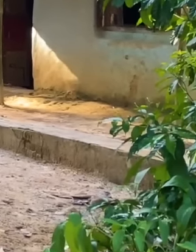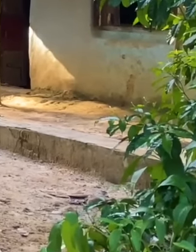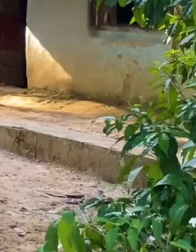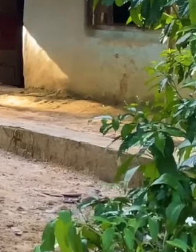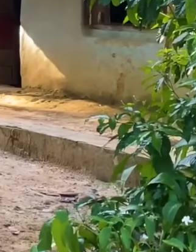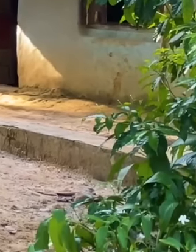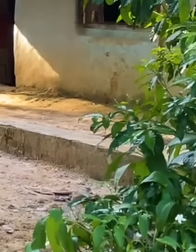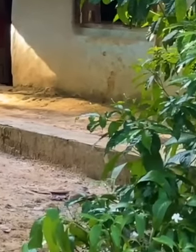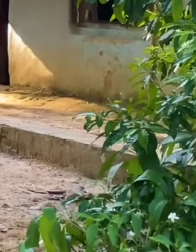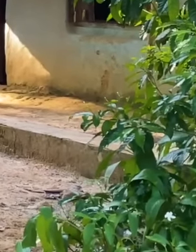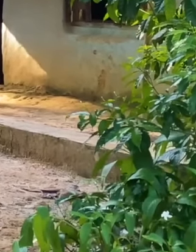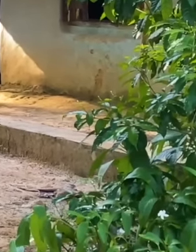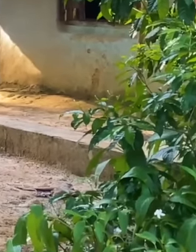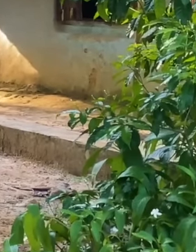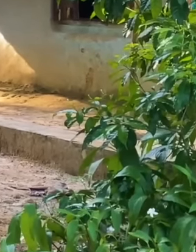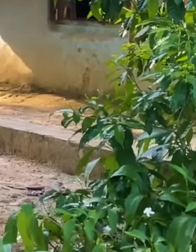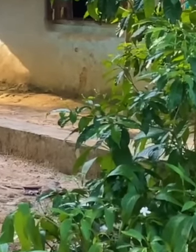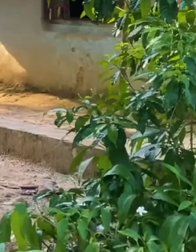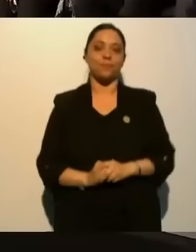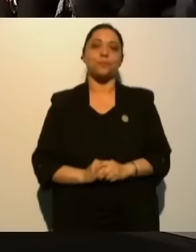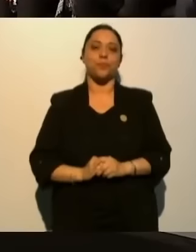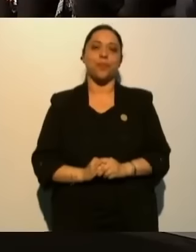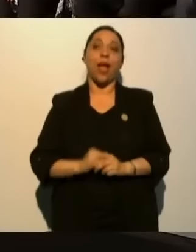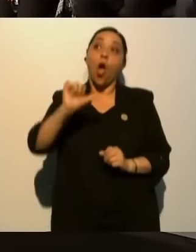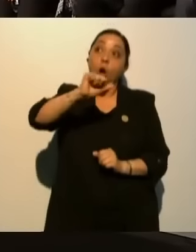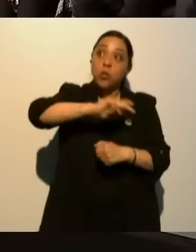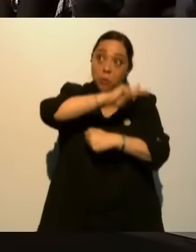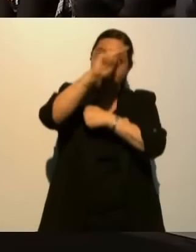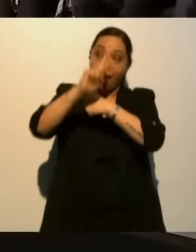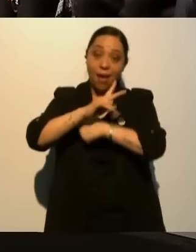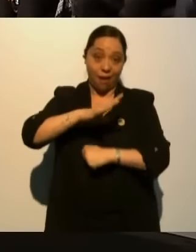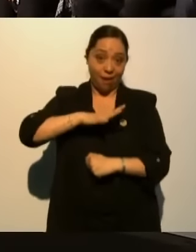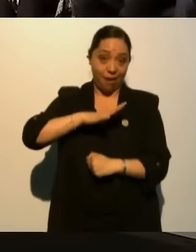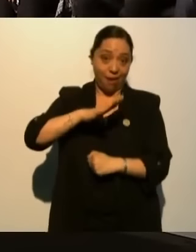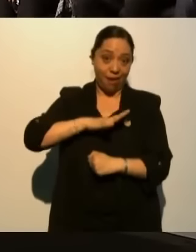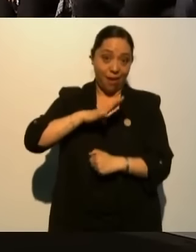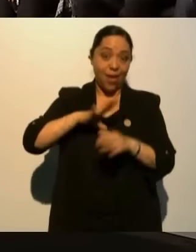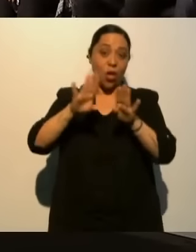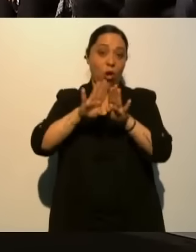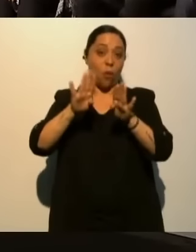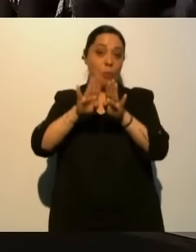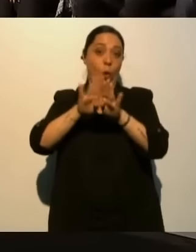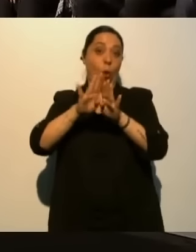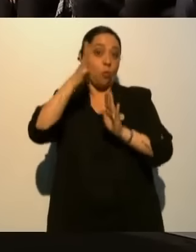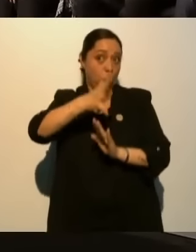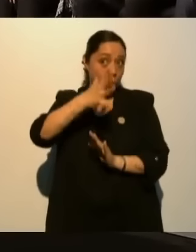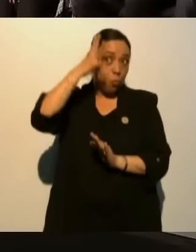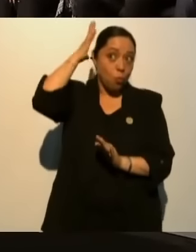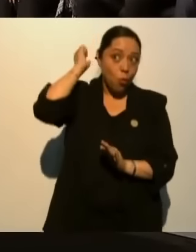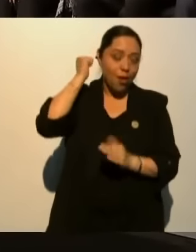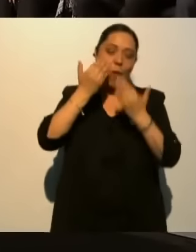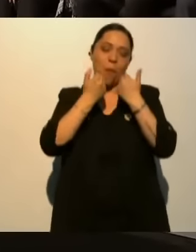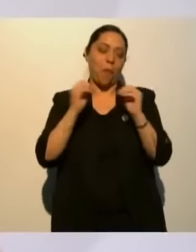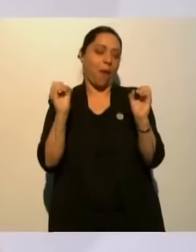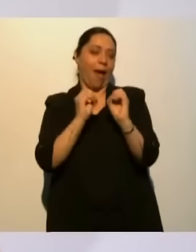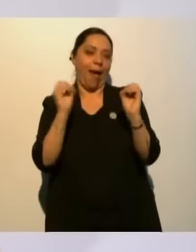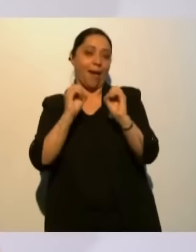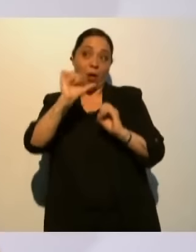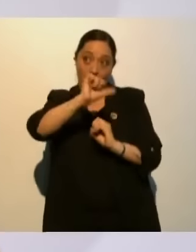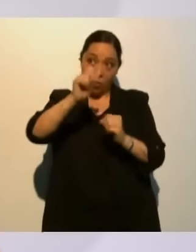Costilla ningún país del mundo tiene un José María Morelos y Pavón ninguno tiene una Josefa